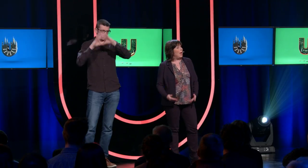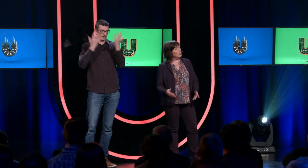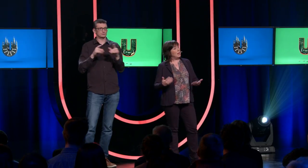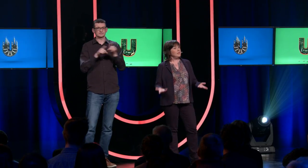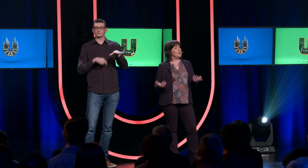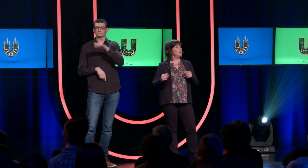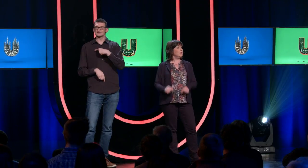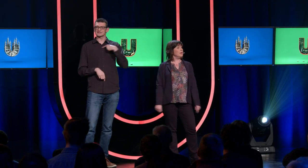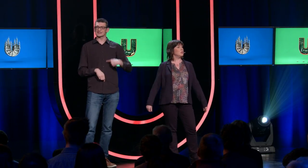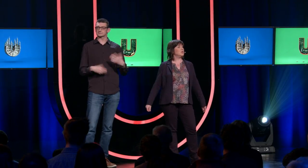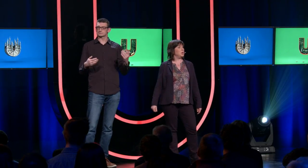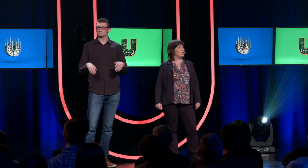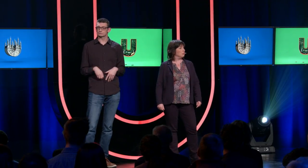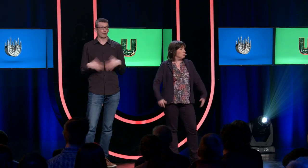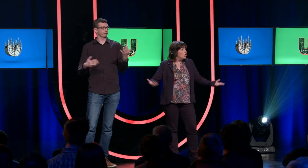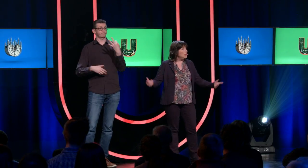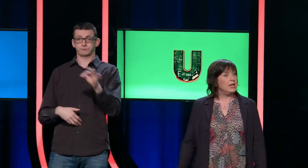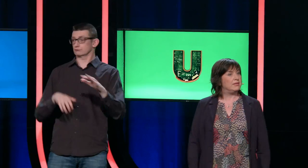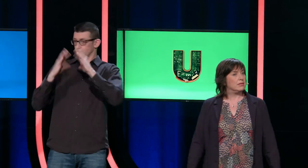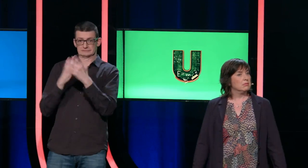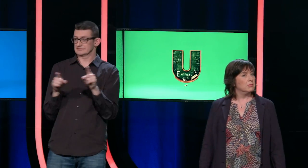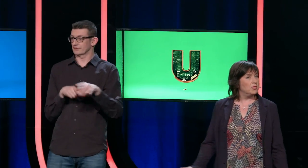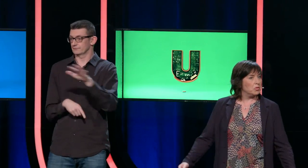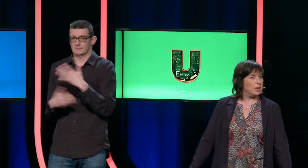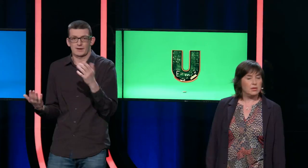allemaal dezelfde taal zouden spreken. Chinees, bijvoorbeeld.